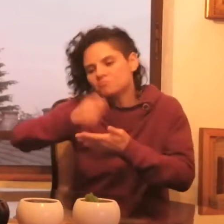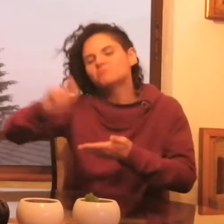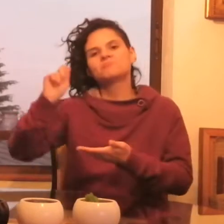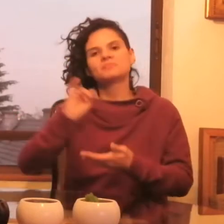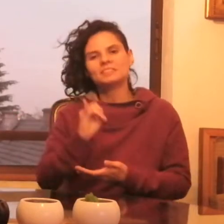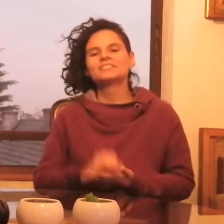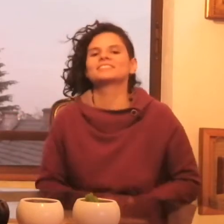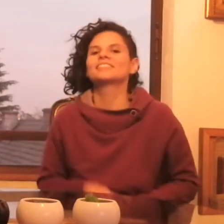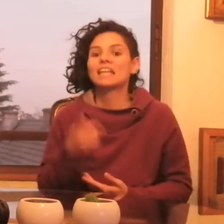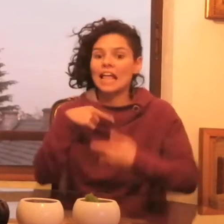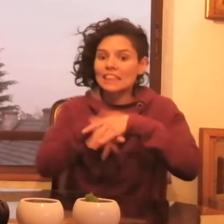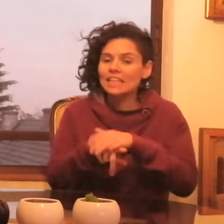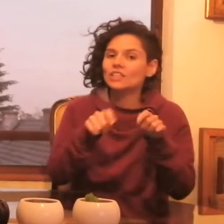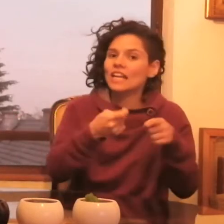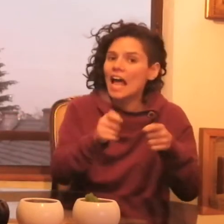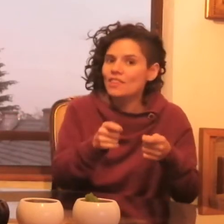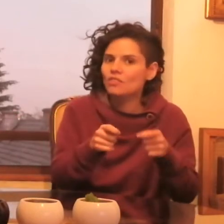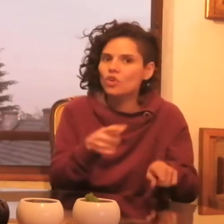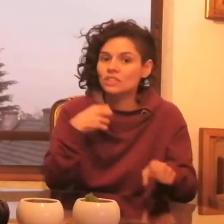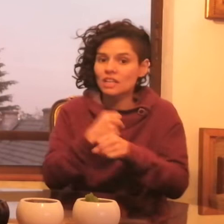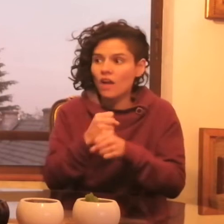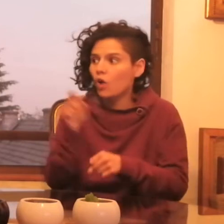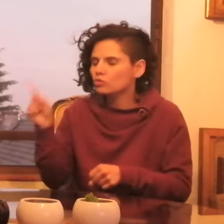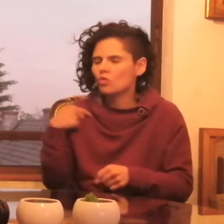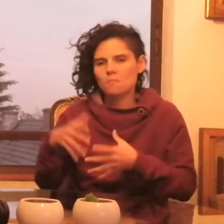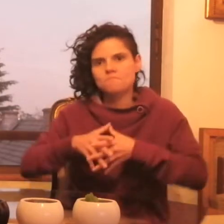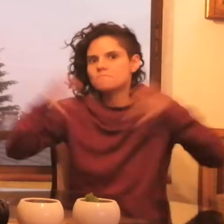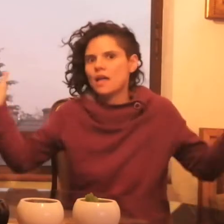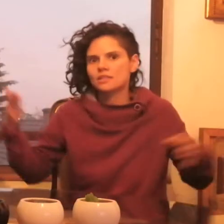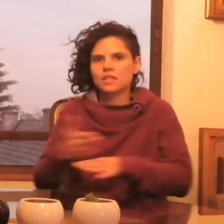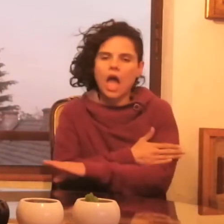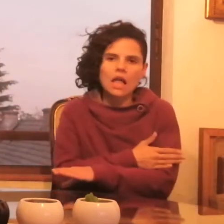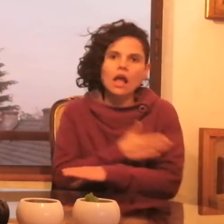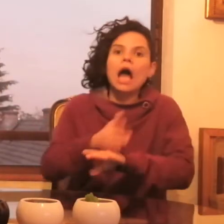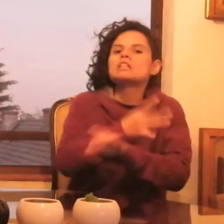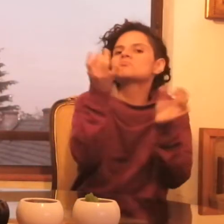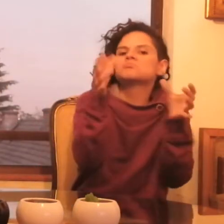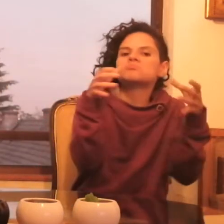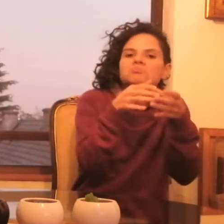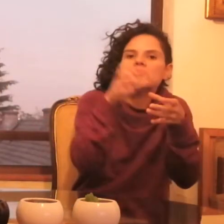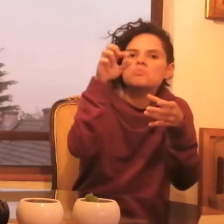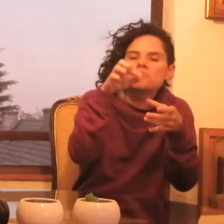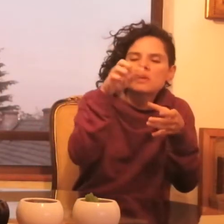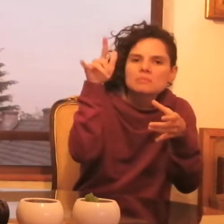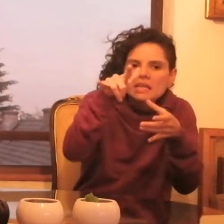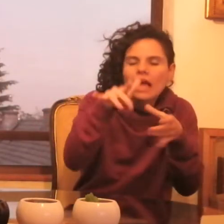dentro de la misma radio hoy tú pega es mucho más que hacer un programa de metal o sea voy a decir yo que es lo que hace en la radio